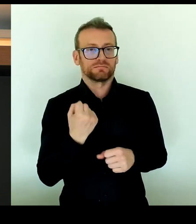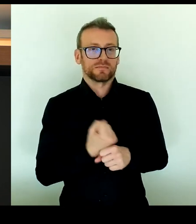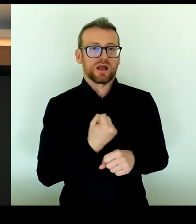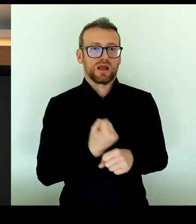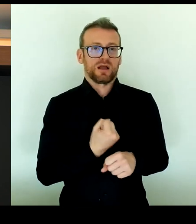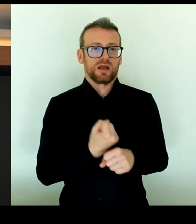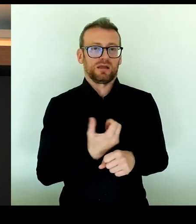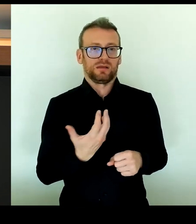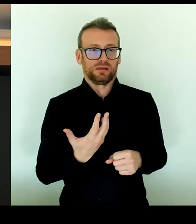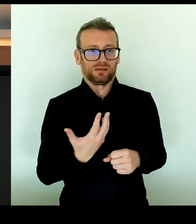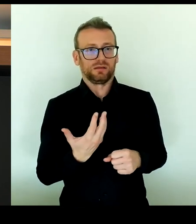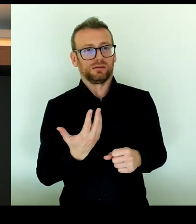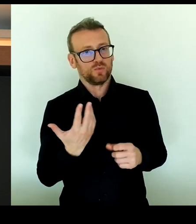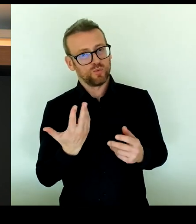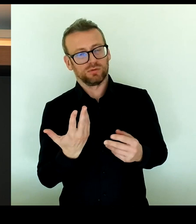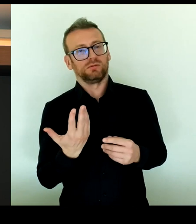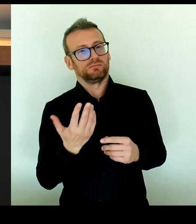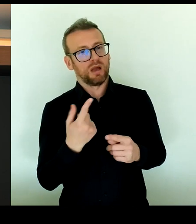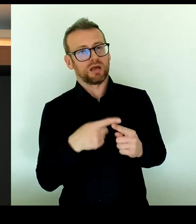Das ist das, was wir wollen. Vielen Dank dafür. (Beifall)